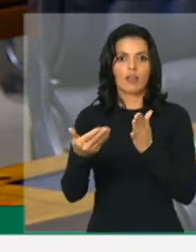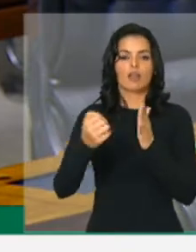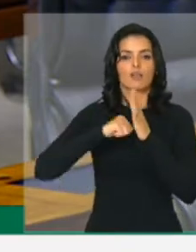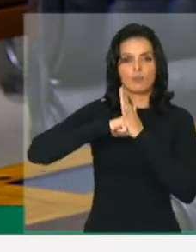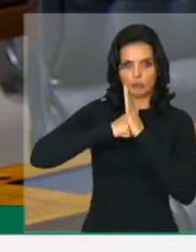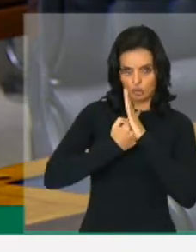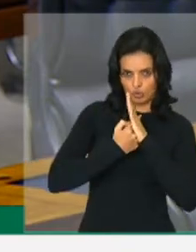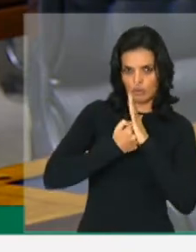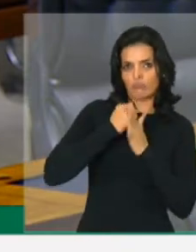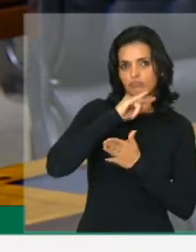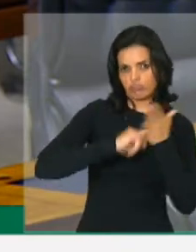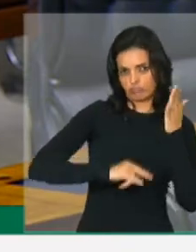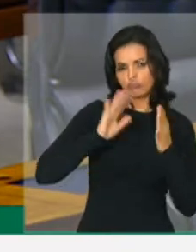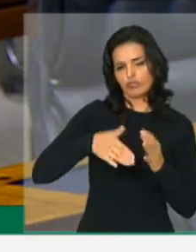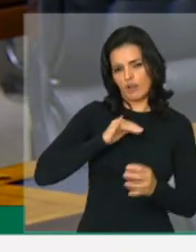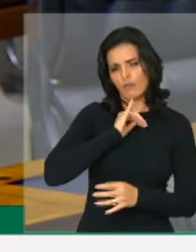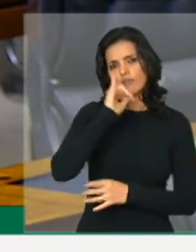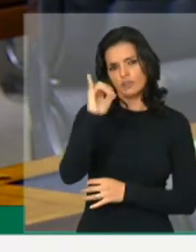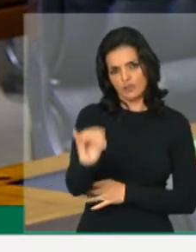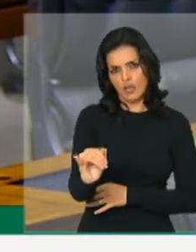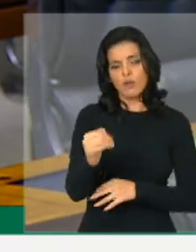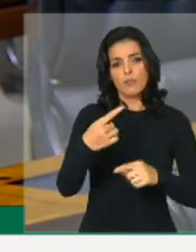É EXATAMENTE O APOIAMENTO PRA AGRICULTURA FAMILIAR PRECISA TANTO DE CRÉDITO, TANTO DE